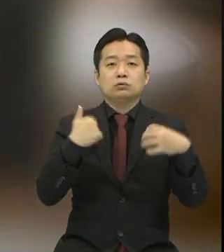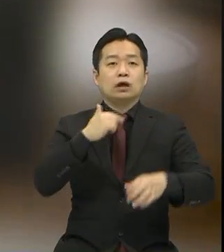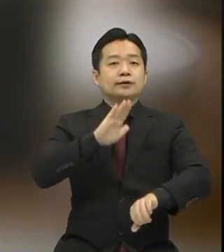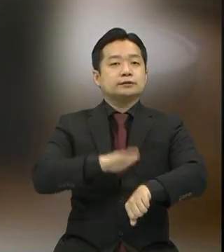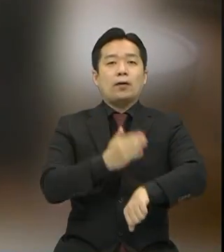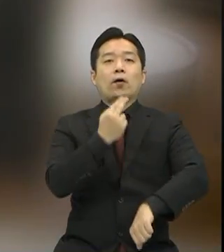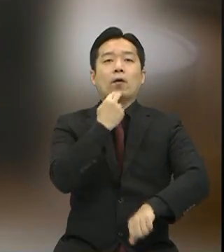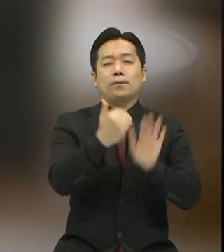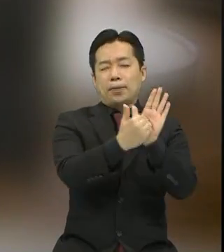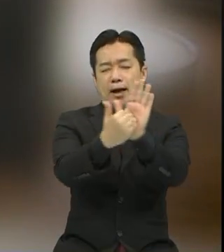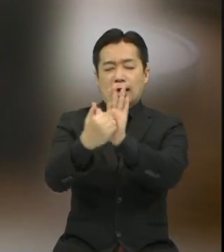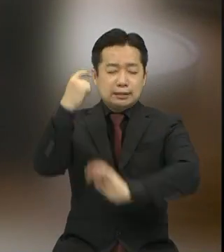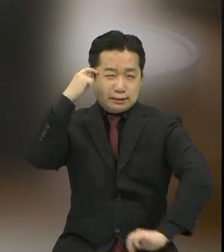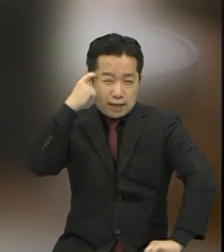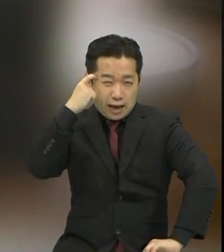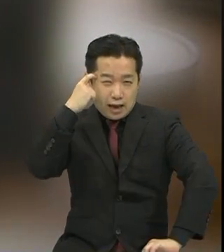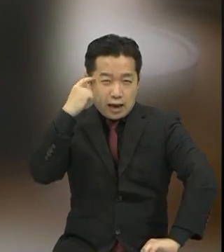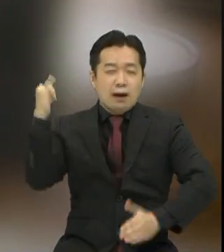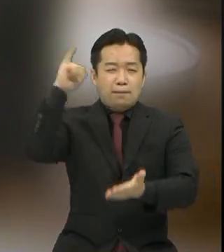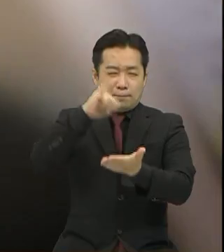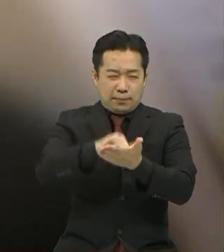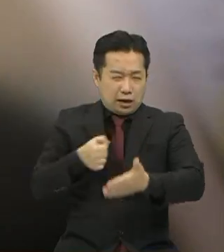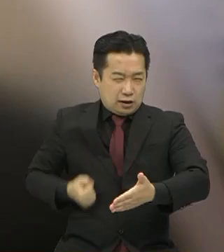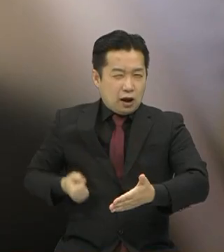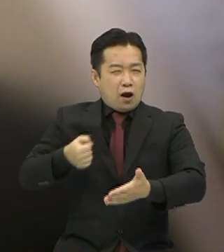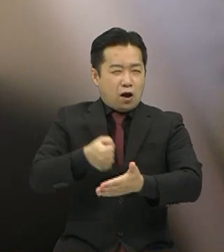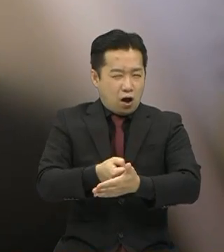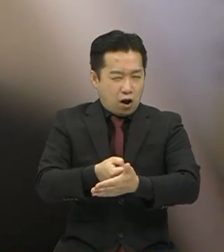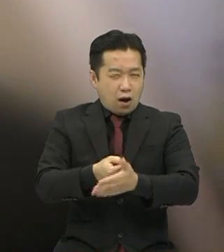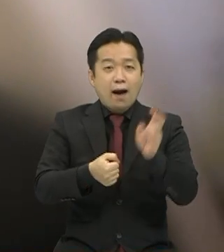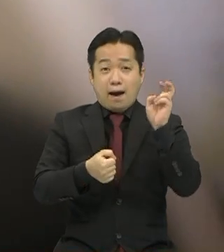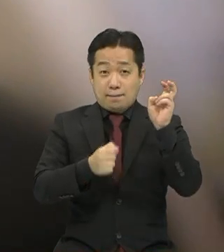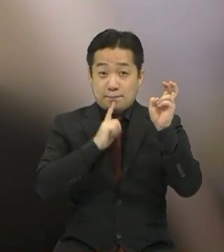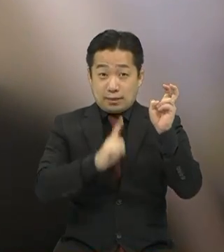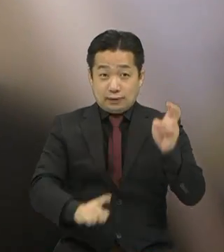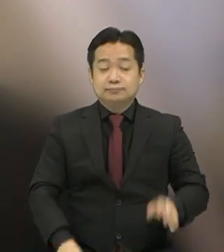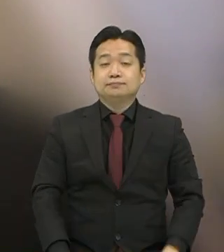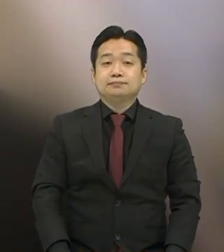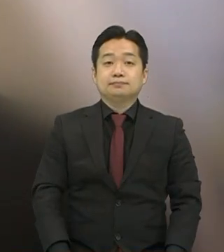필요성을 느꼈기 때문에 입국을 결심한 것이라는 해석이 많습니다. SBS 소환욱입니다.